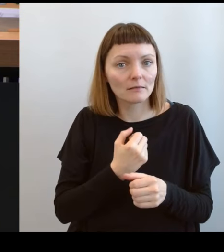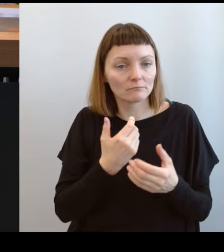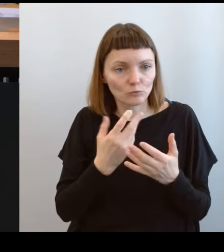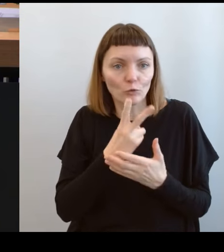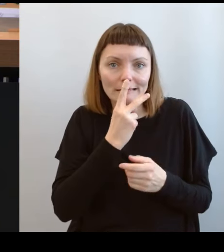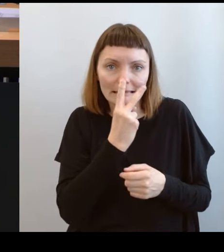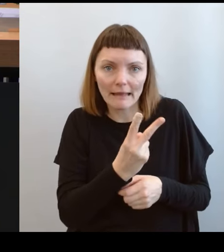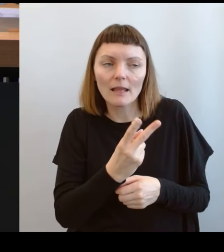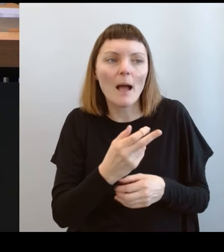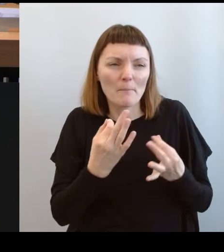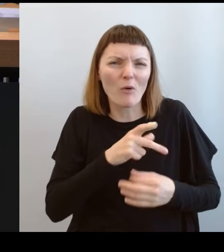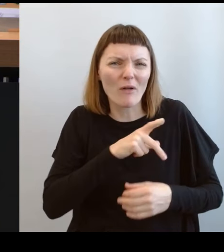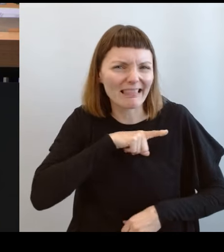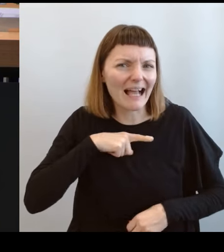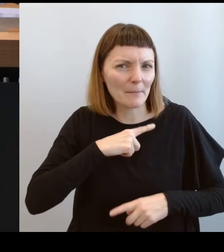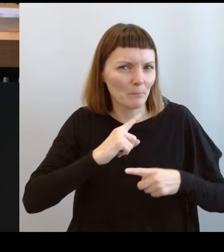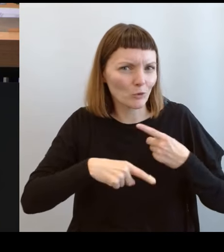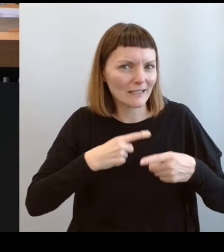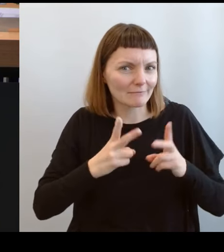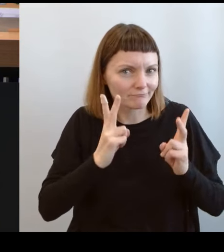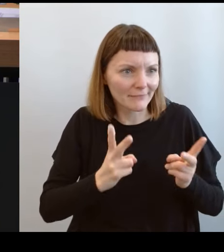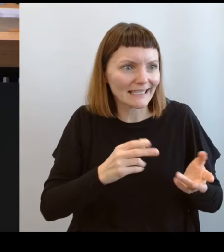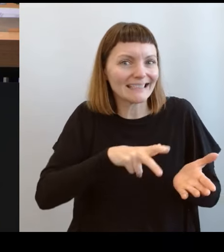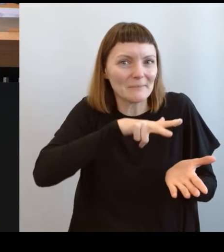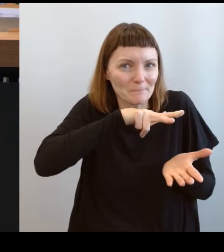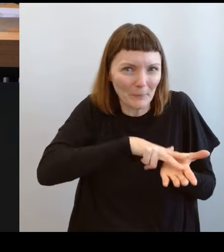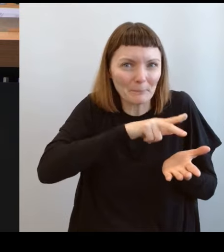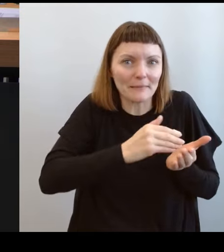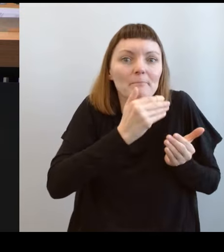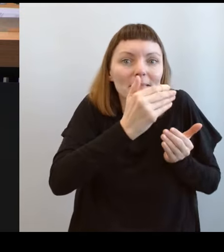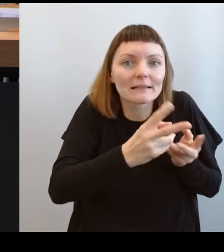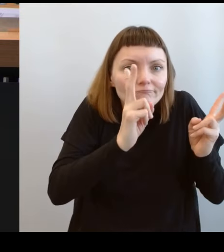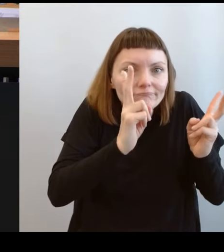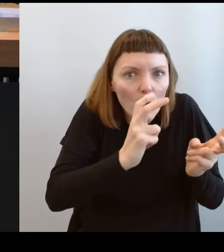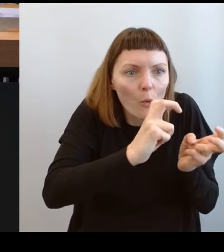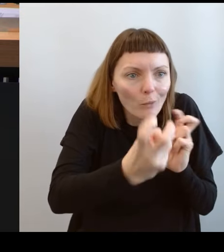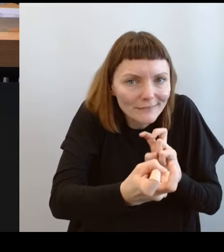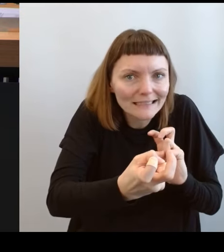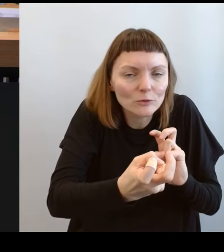Deshalb frage ich mich natürlich auch, warum kommt der Antrag erst jetzt und warum kommt er jetzt, wo der Senat